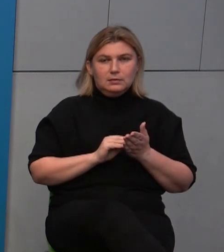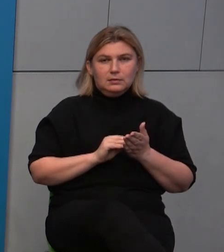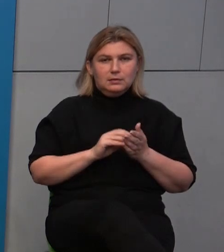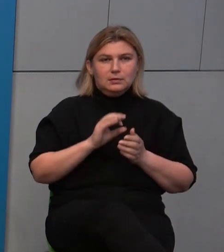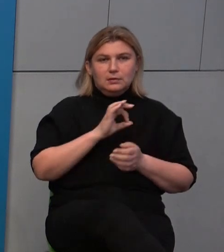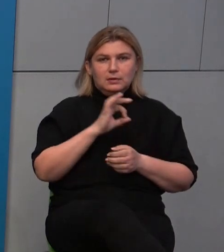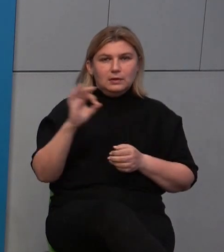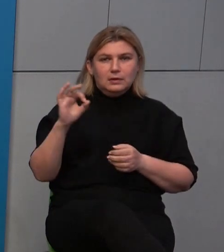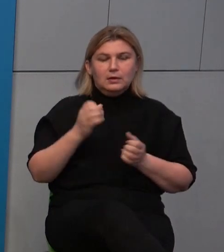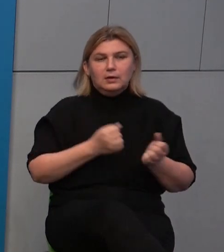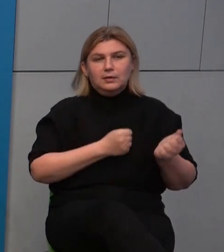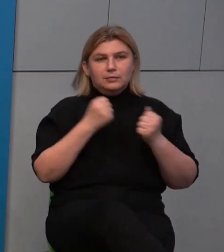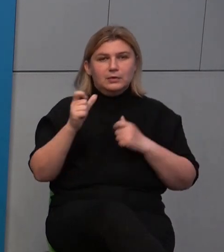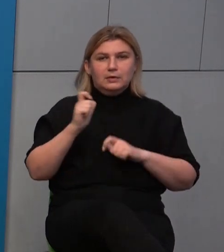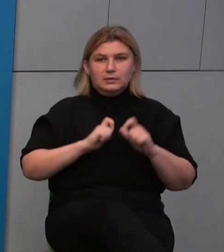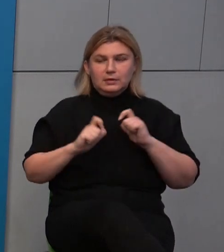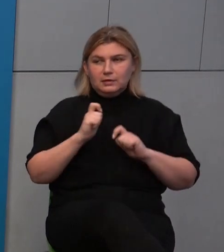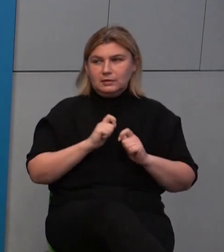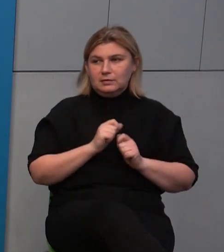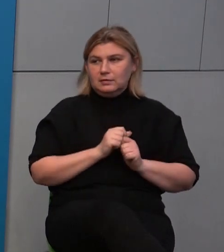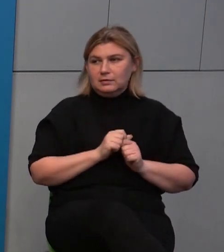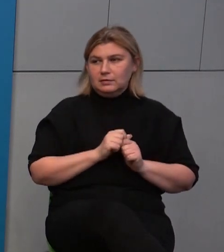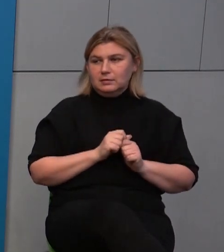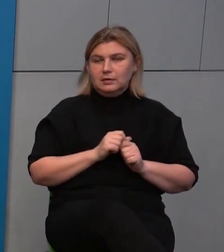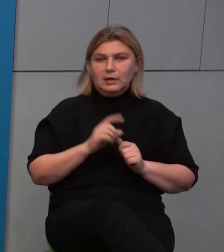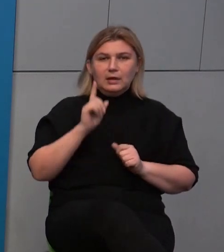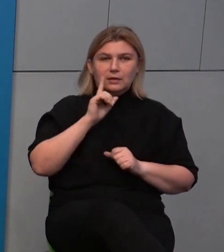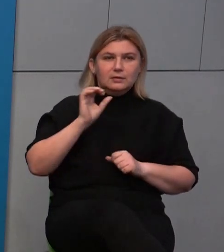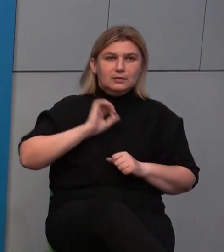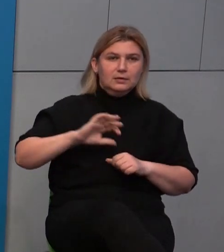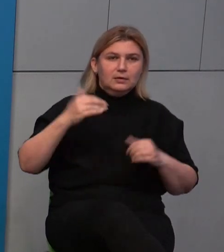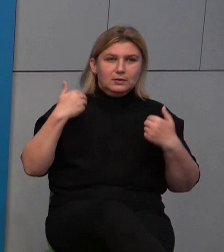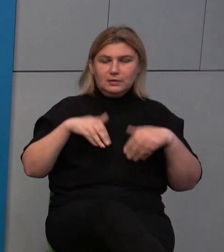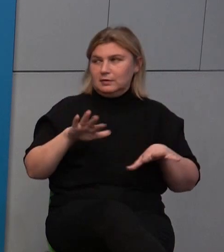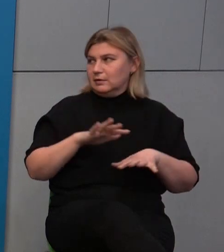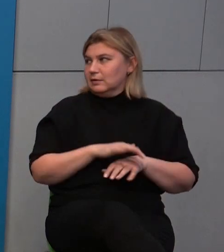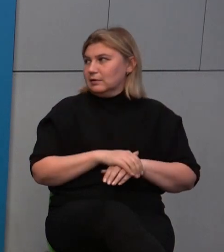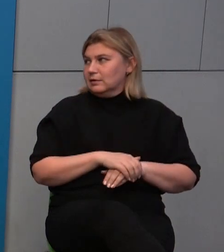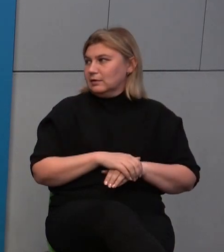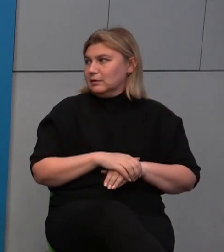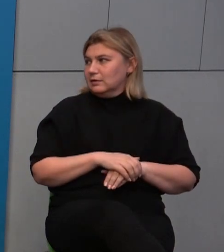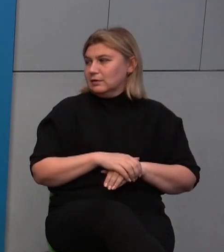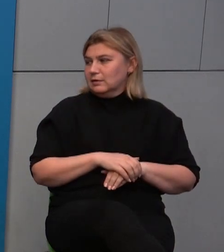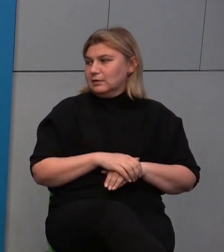I przyniósł taki zadowolony, a syn nie chciał jednak podrzucić